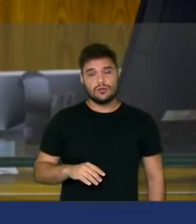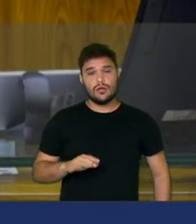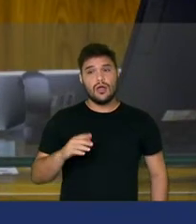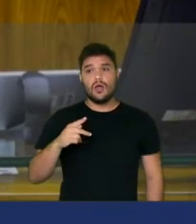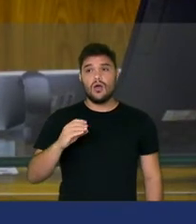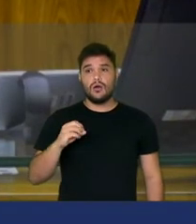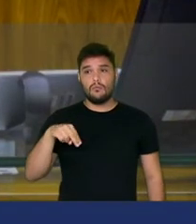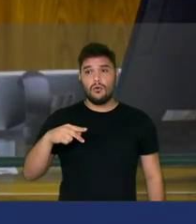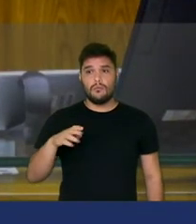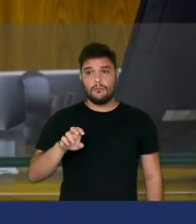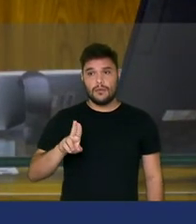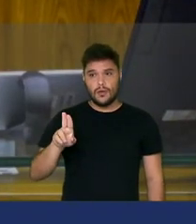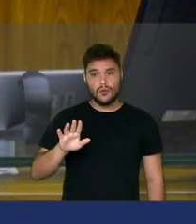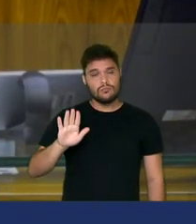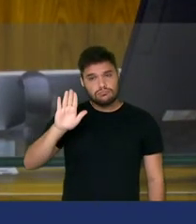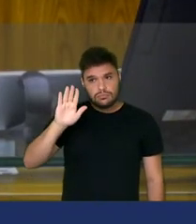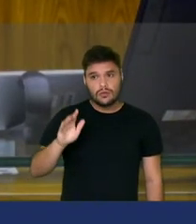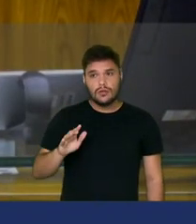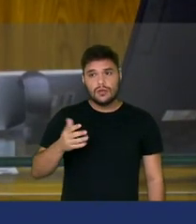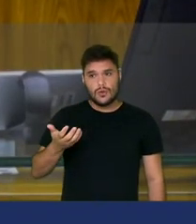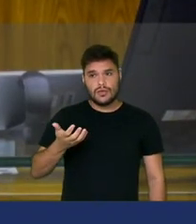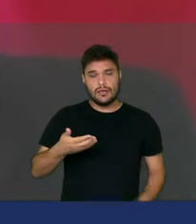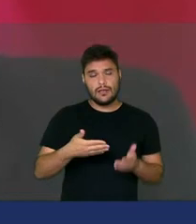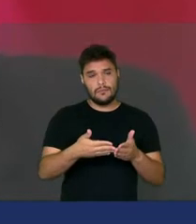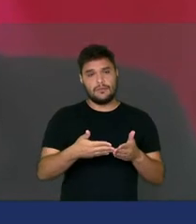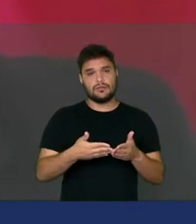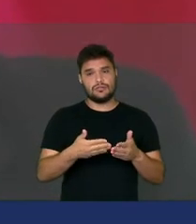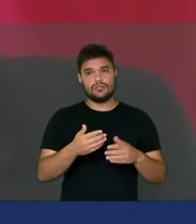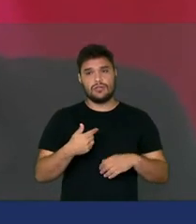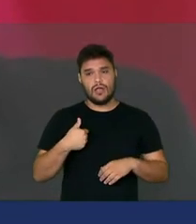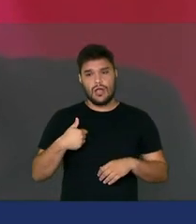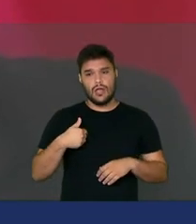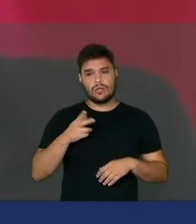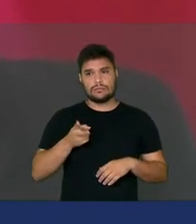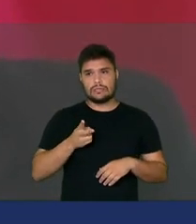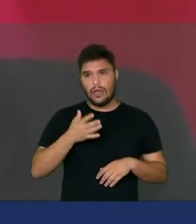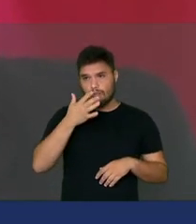[PRESIDENTE]: DEPUTADO MARCELO RAMOS. POR FAVOR. QUERIA PEDIR A VOSSA EXCELÊ